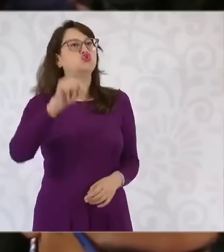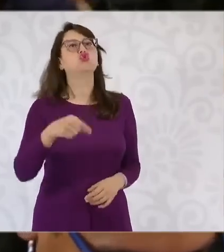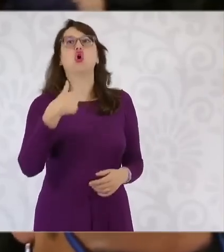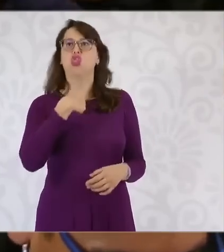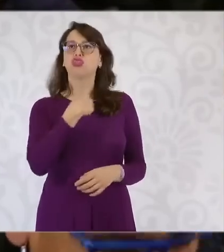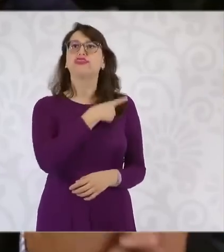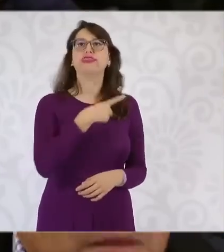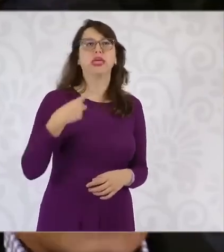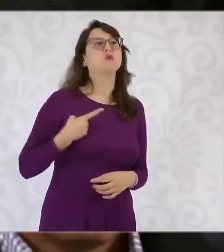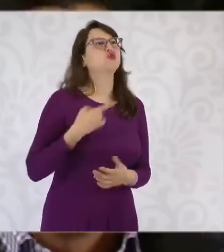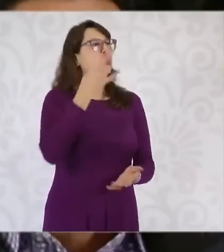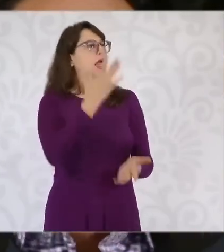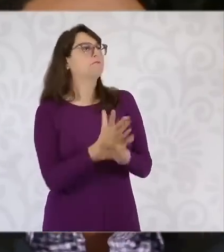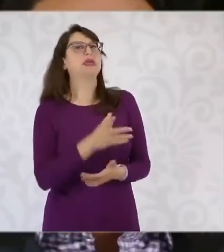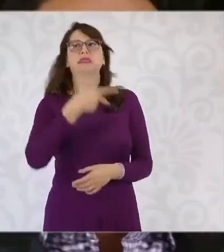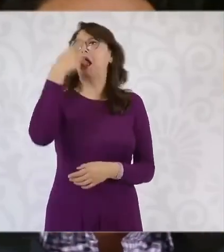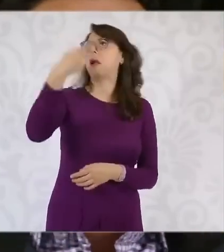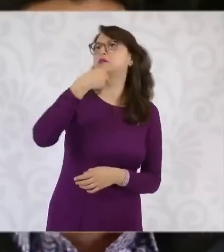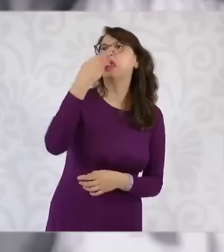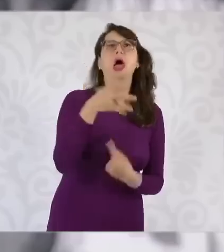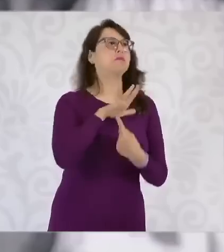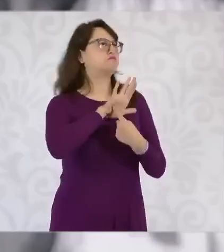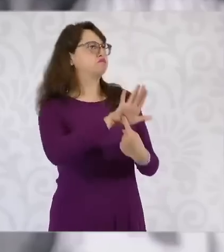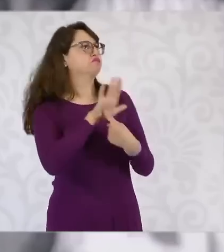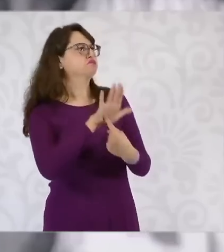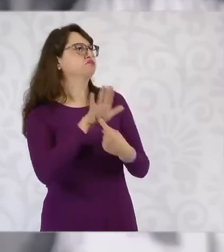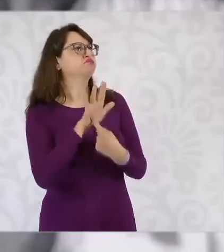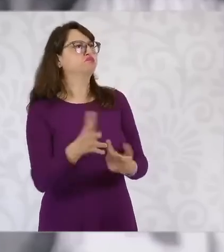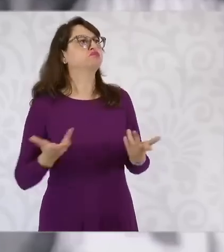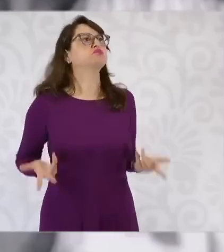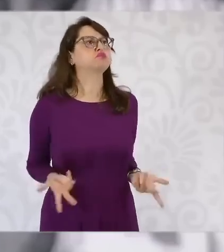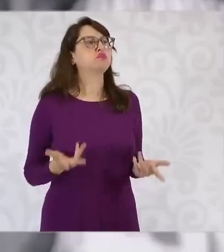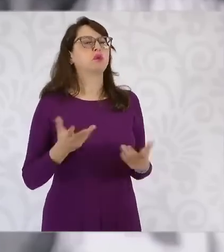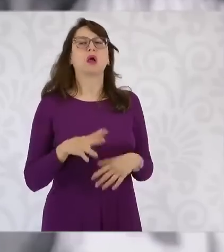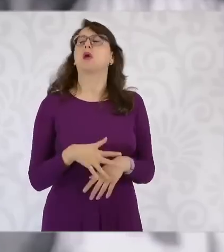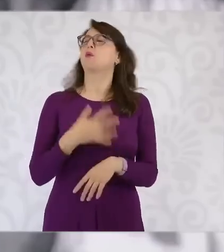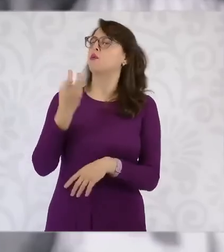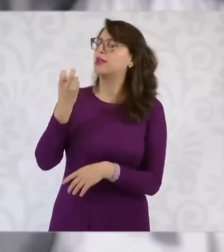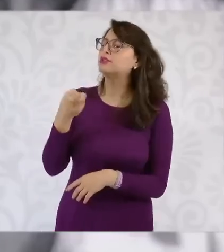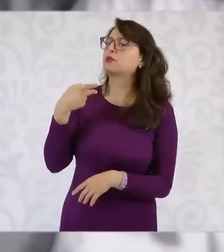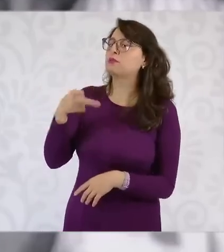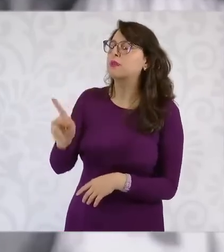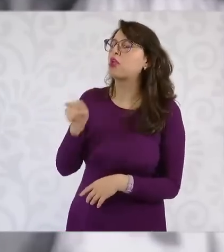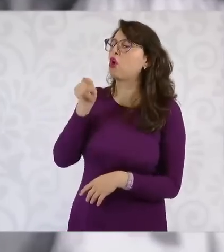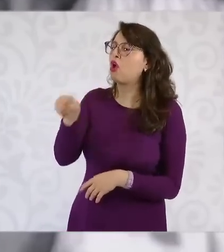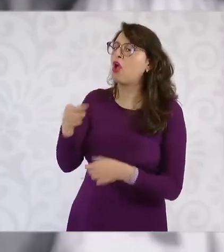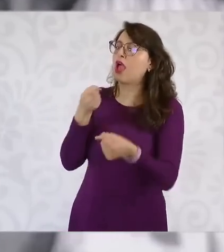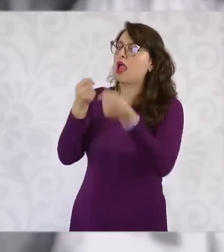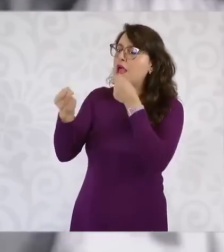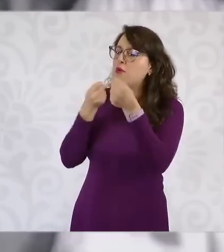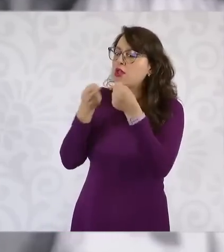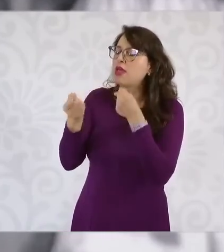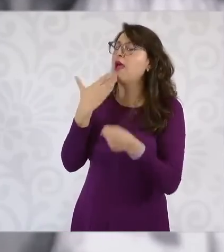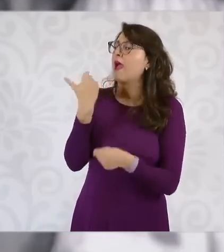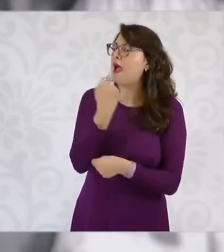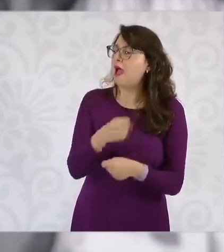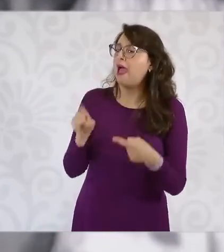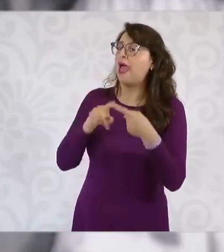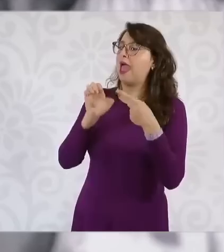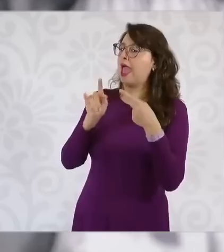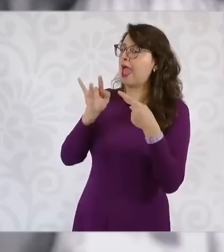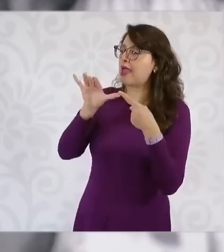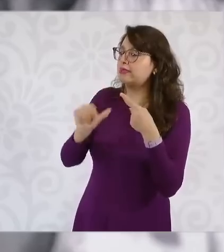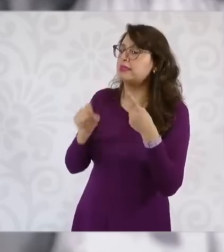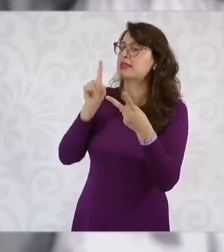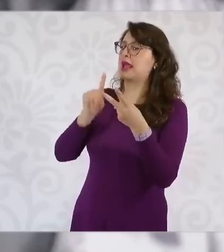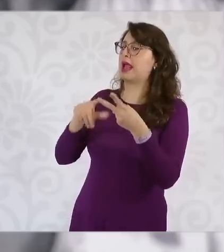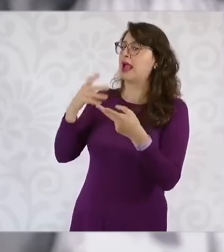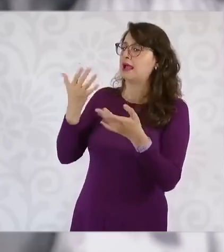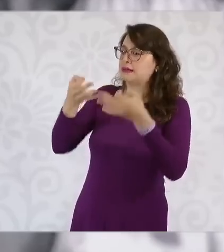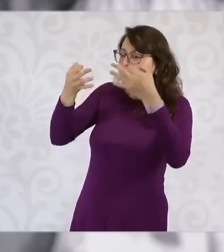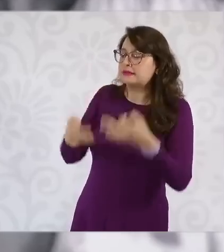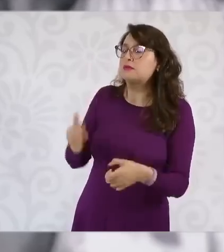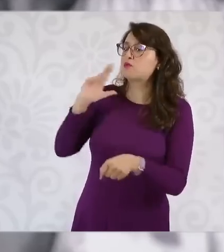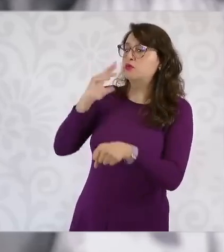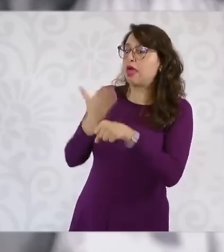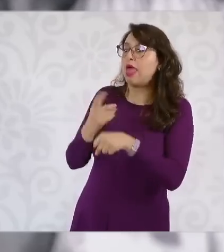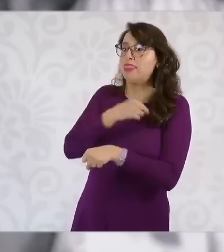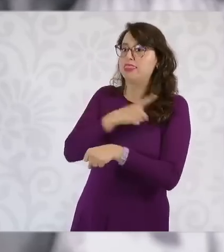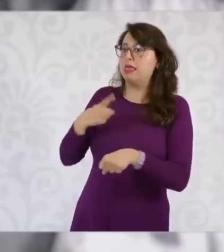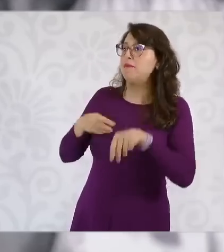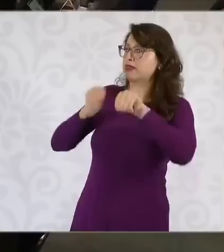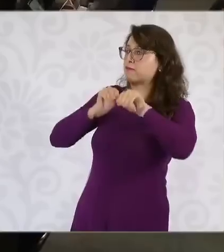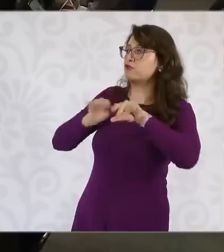señalar profesión Pero tiene que salir publicado en algún lado estás de acuerdo está publicado en